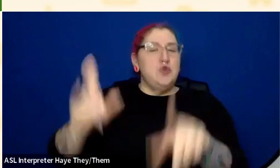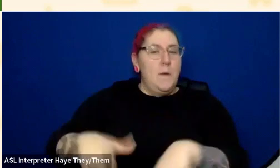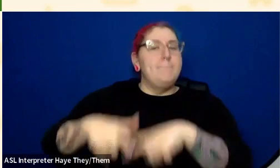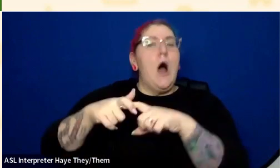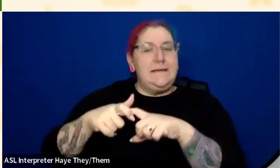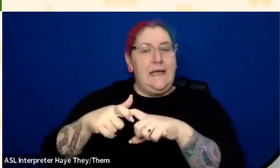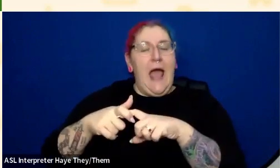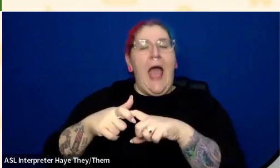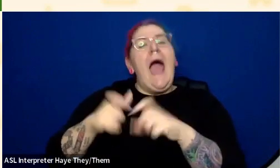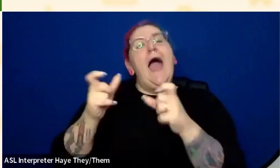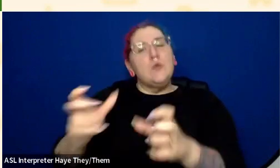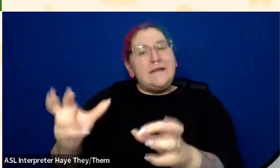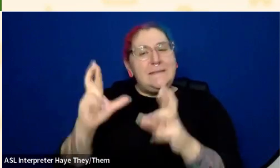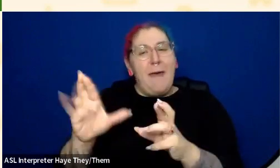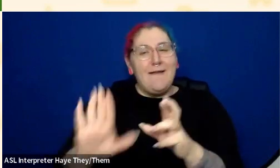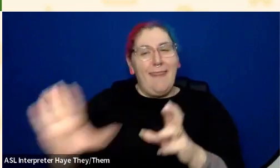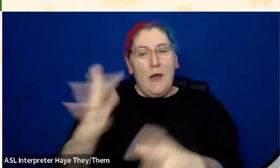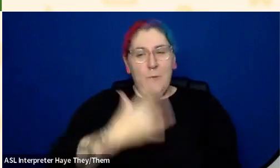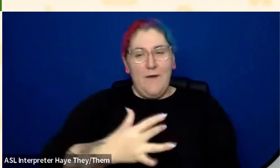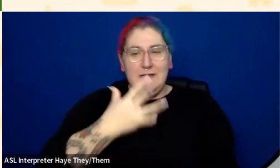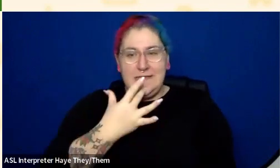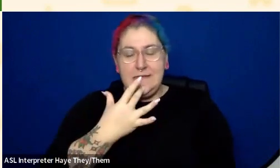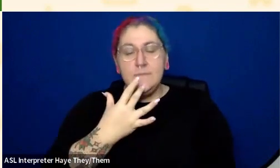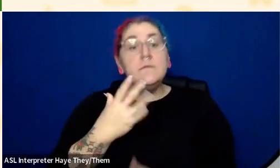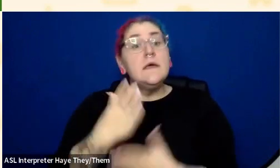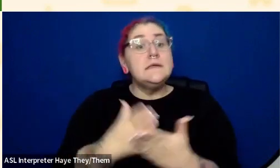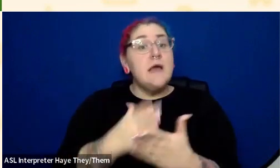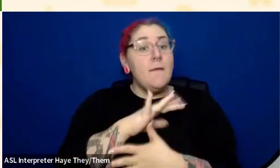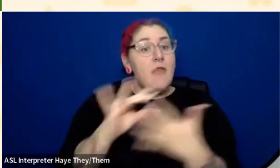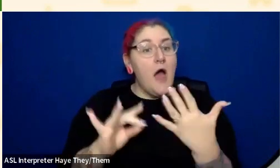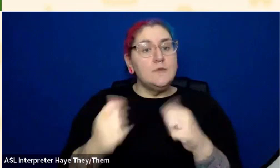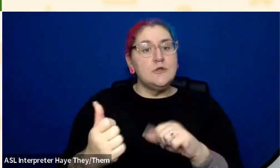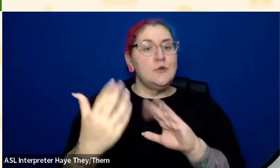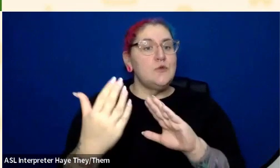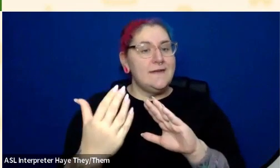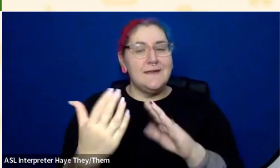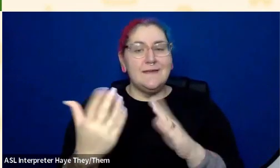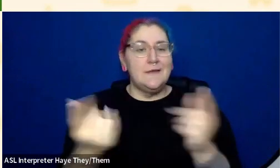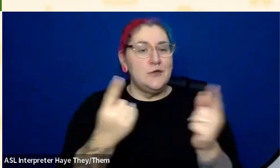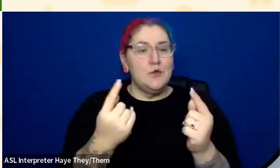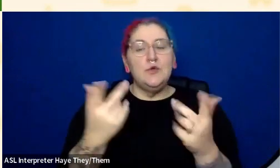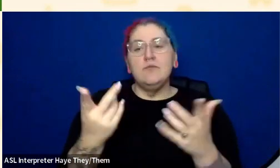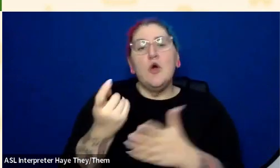Algunas de nuestras opciones para abordar estos serían simplemente eliminar la carga de la página, las funciones de desplazamiento,